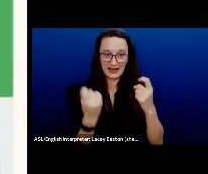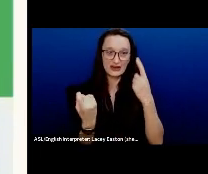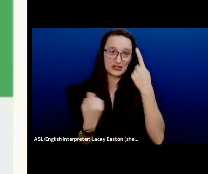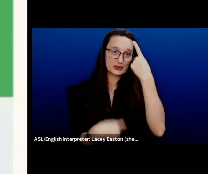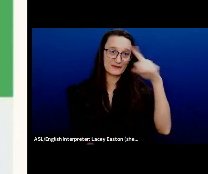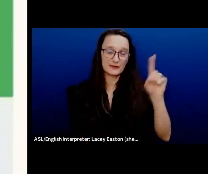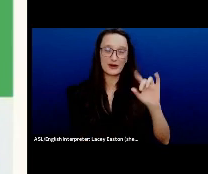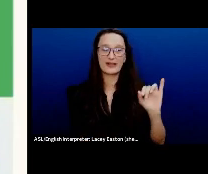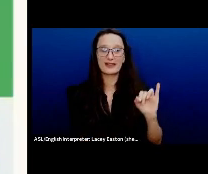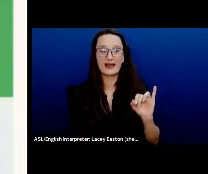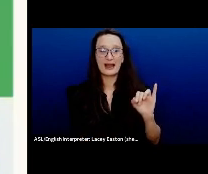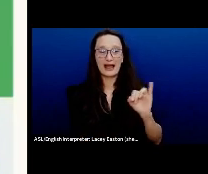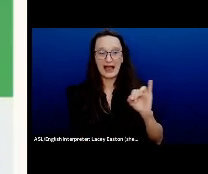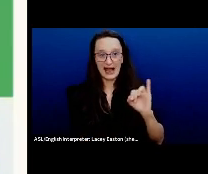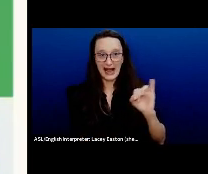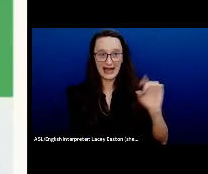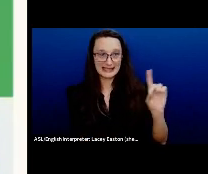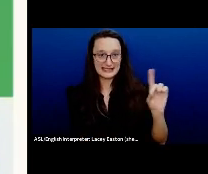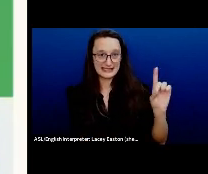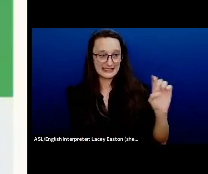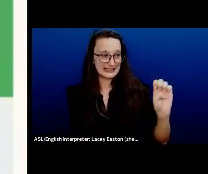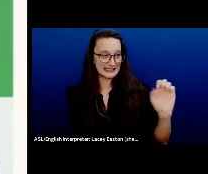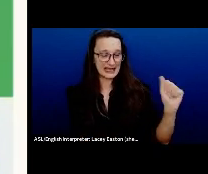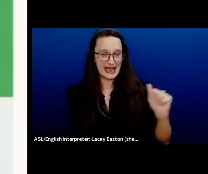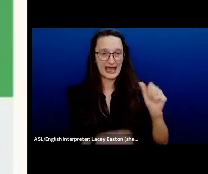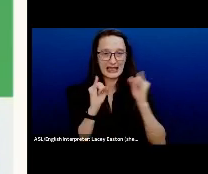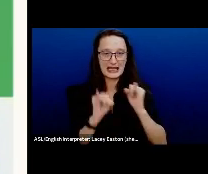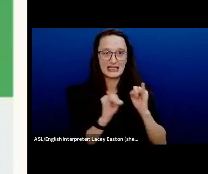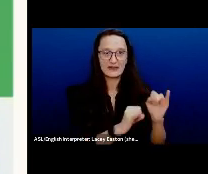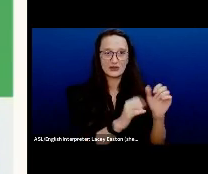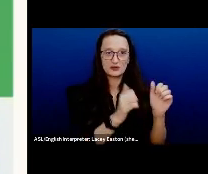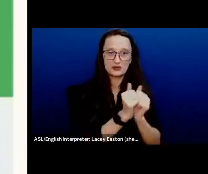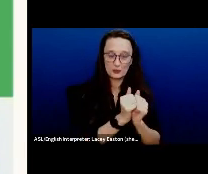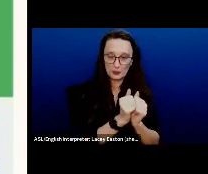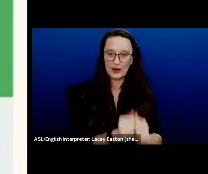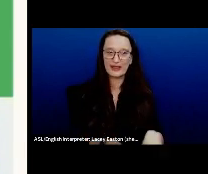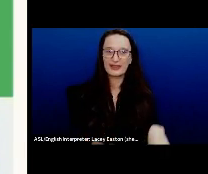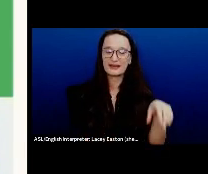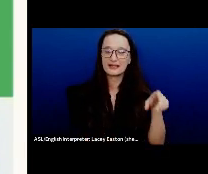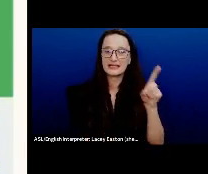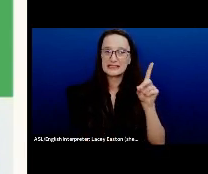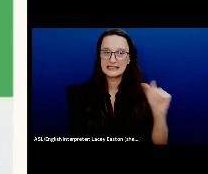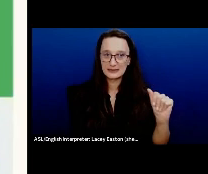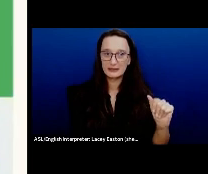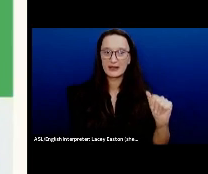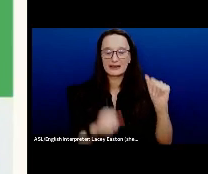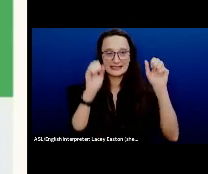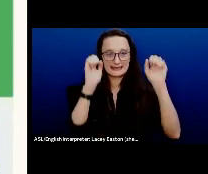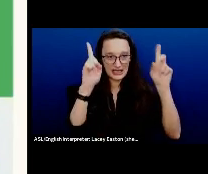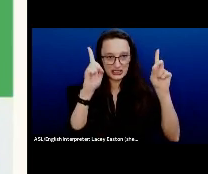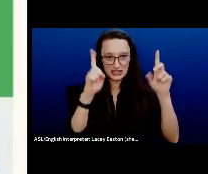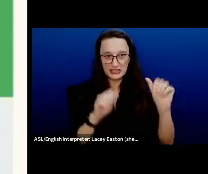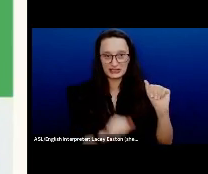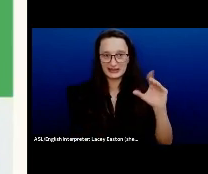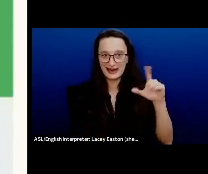también conocida como IDEA, pero California en realidad tiene una historia muy rica en educación especial.